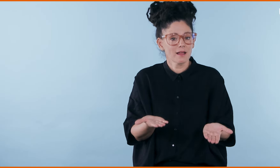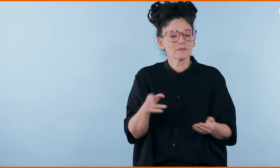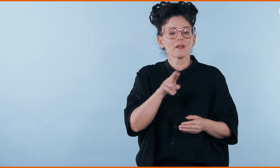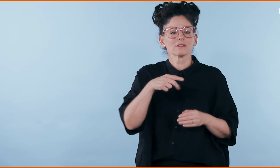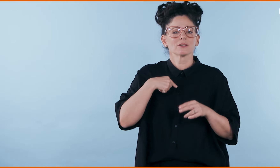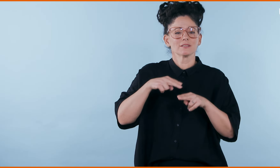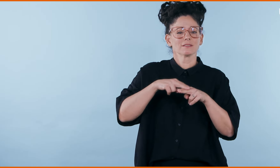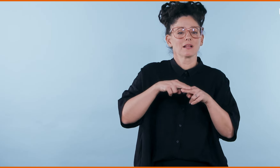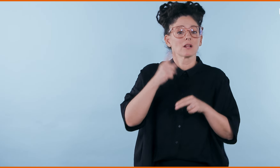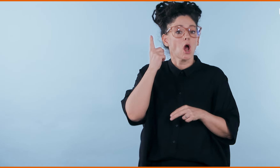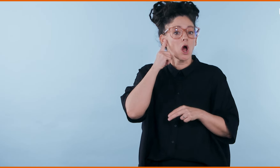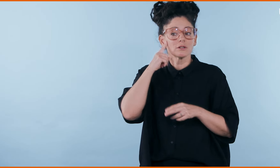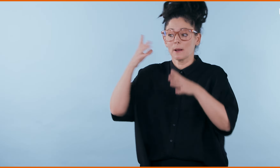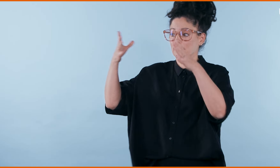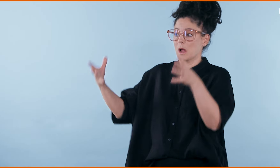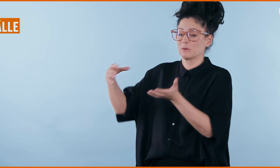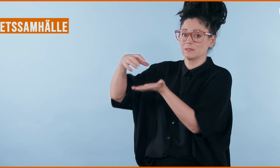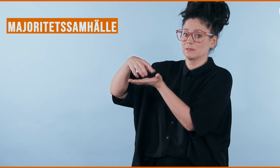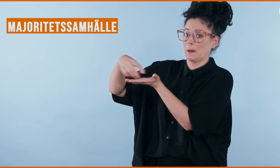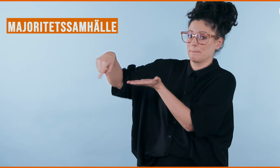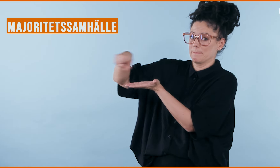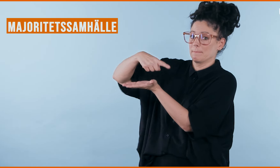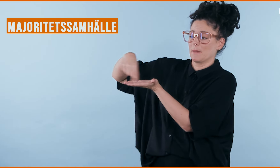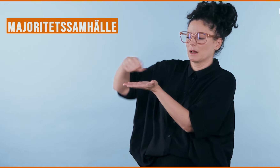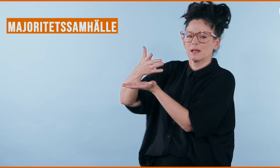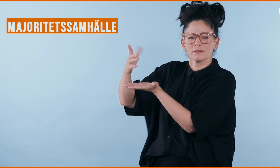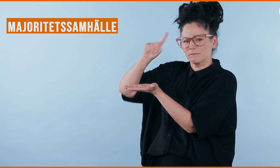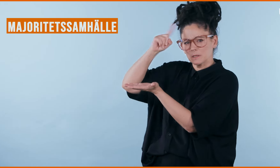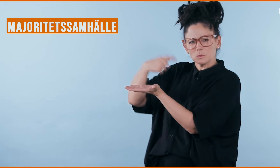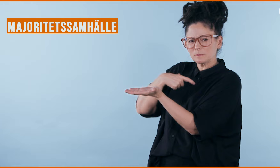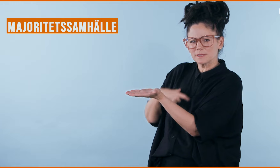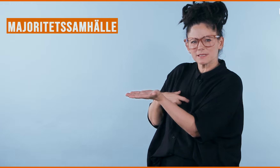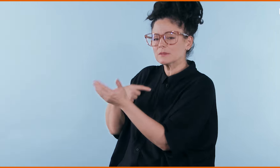Jo, när jag känner att hörande majoritetssamhället inte förstår mig.